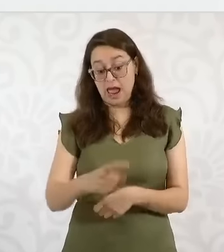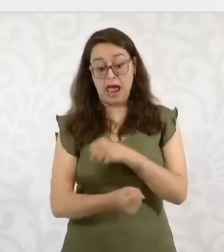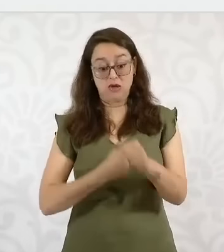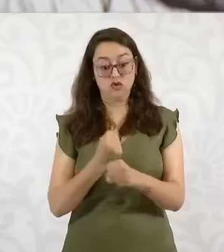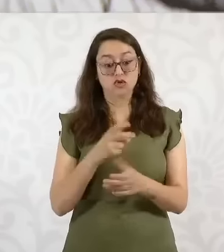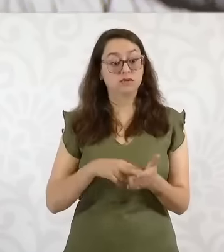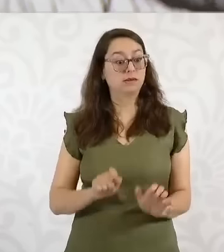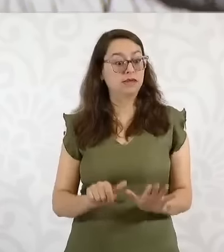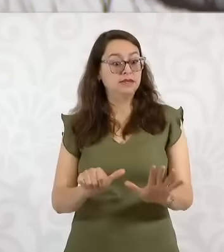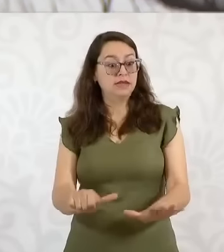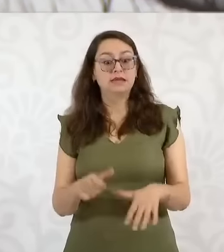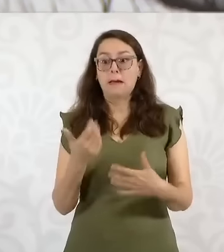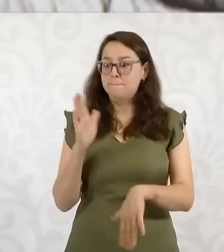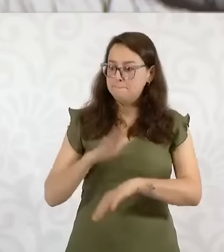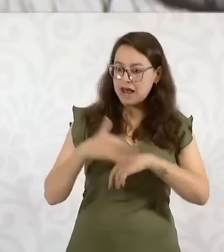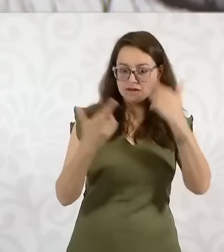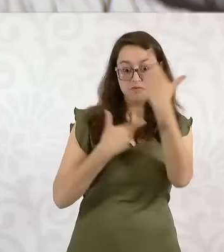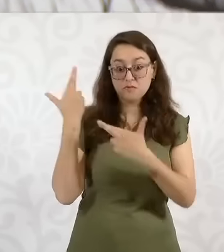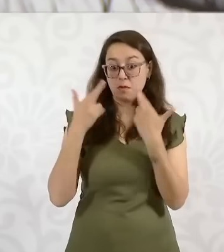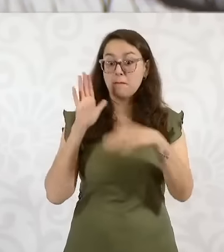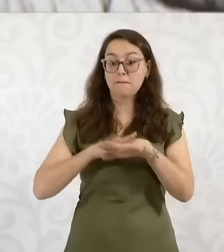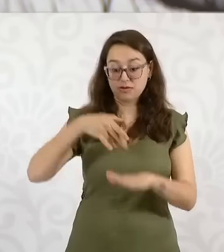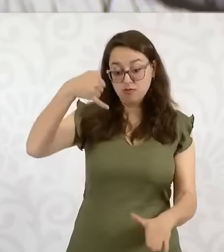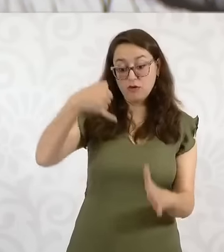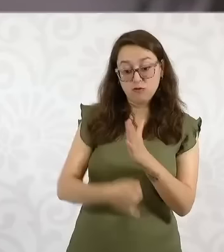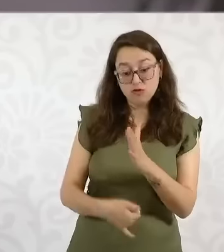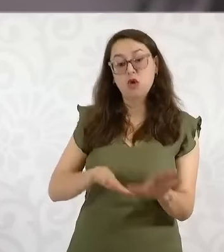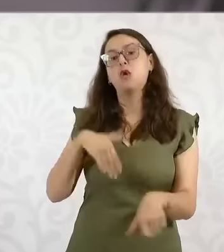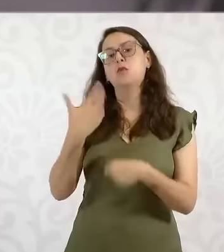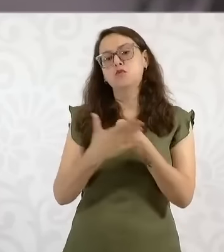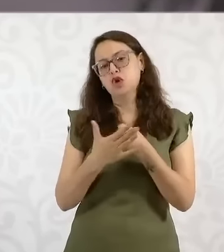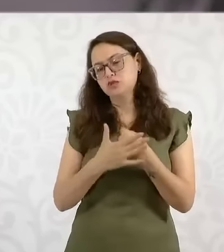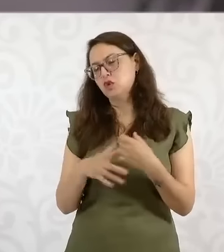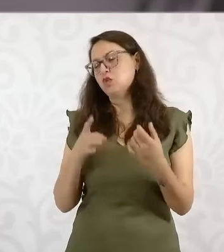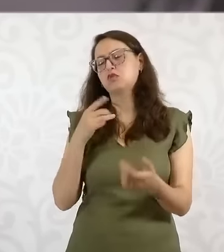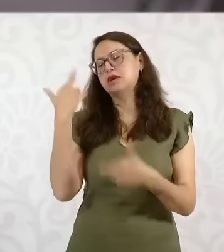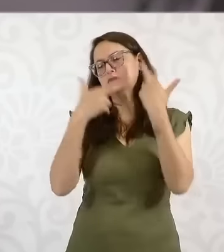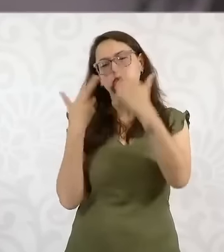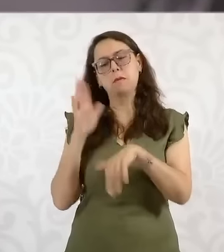todo caso después ya nada más sea un asunto de si cumplimos o no cumplimos ambos países con lo que